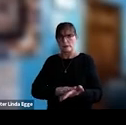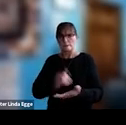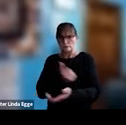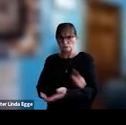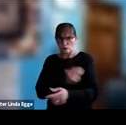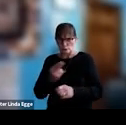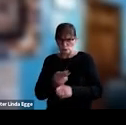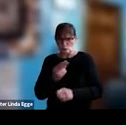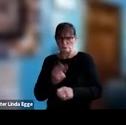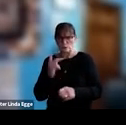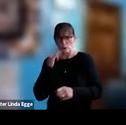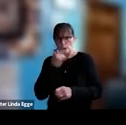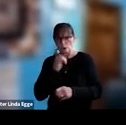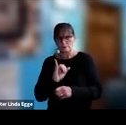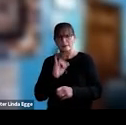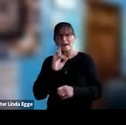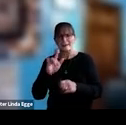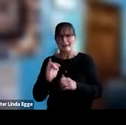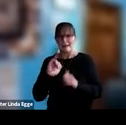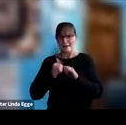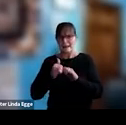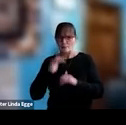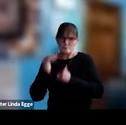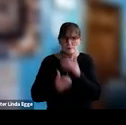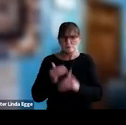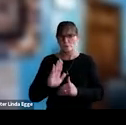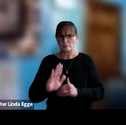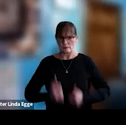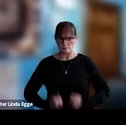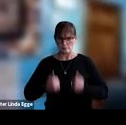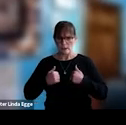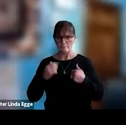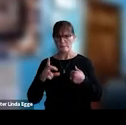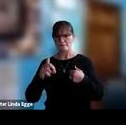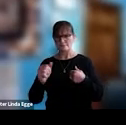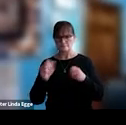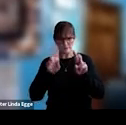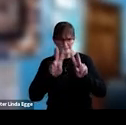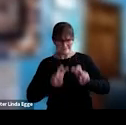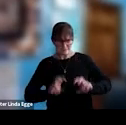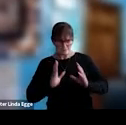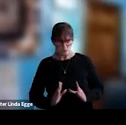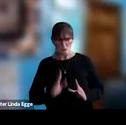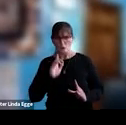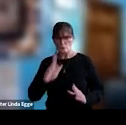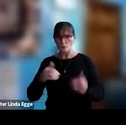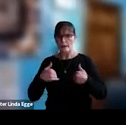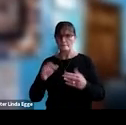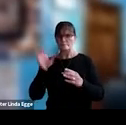cómo ha sido y cómo ha progresado a lo largo de su vida, el examinador de discapacidades tendrá los detalles contextuales necesarios